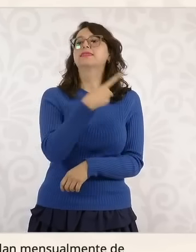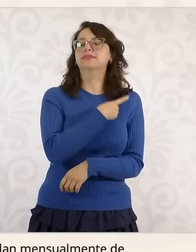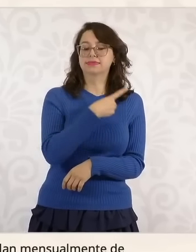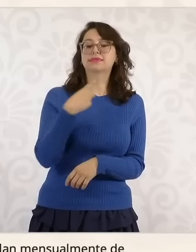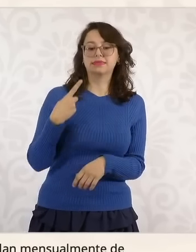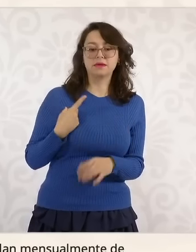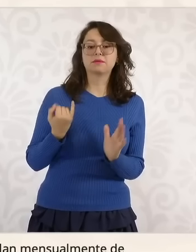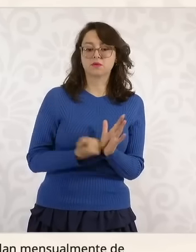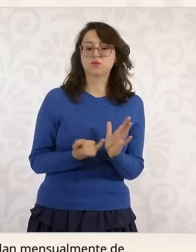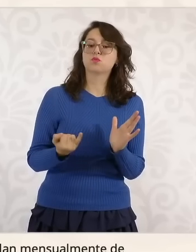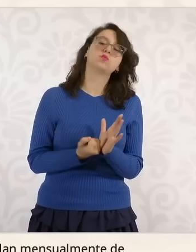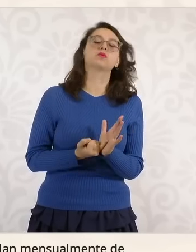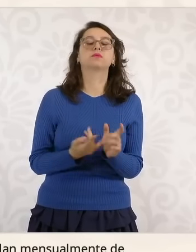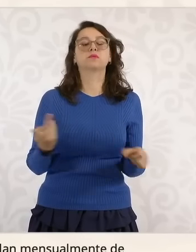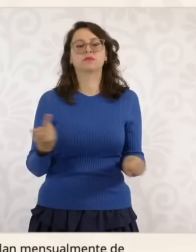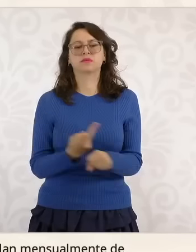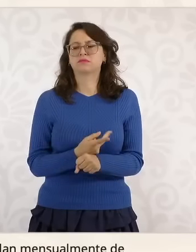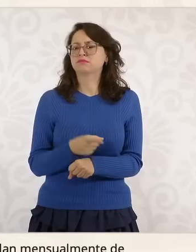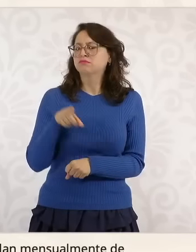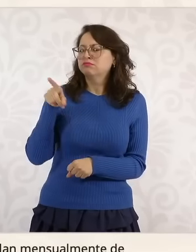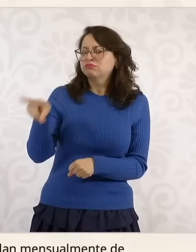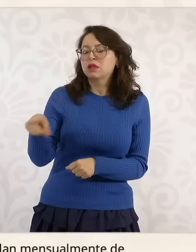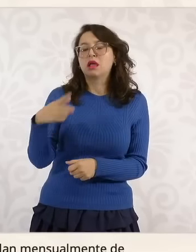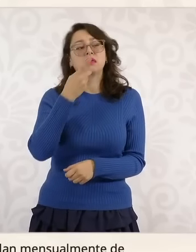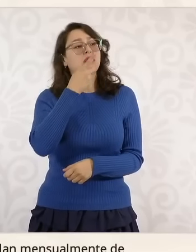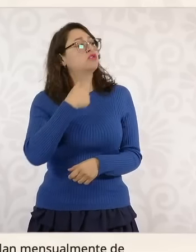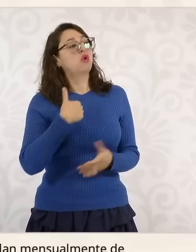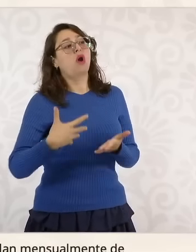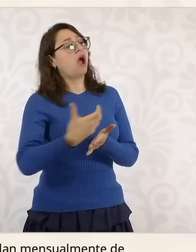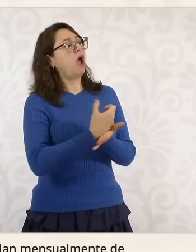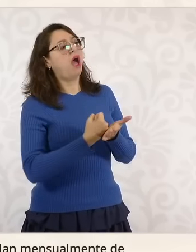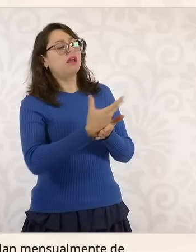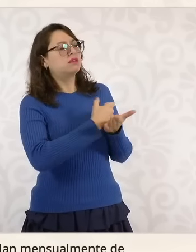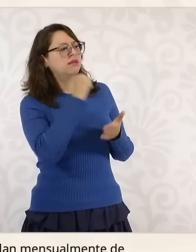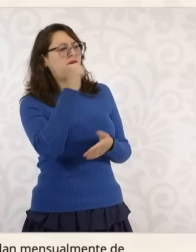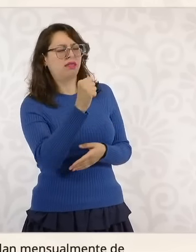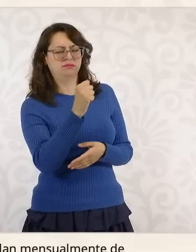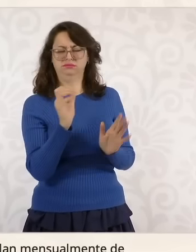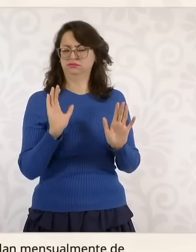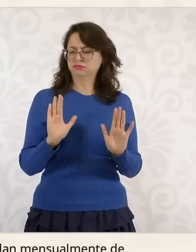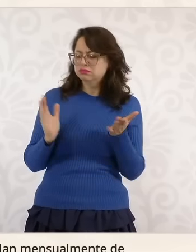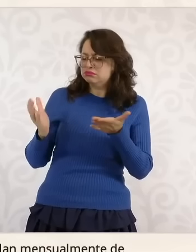utilizadas por las empresas eran improcedentes. Posteriormente, las empresas impugnaron esta